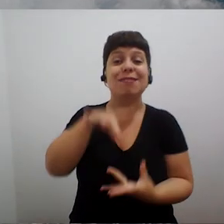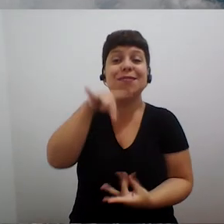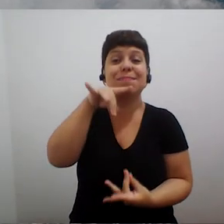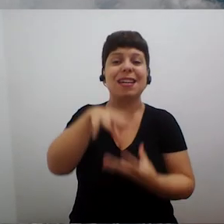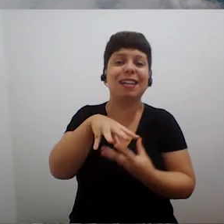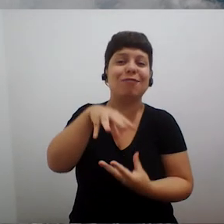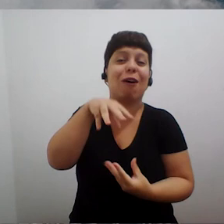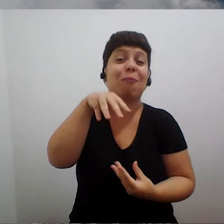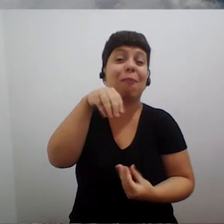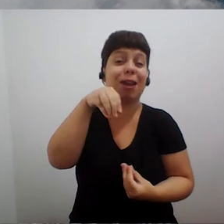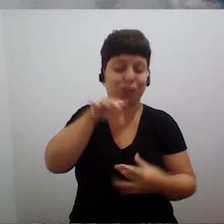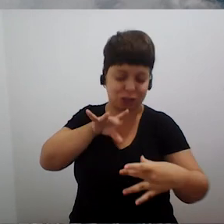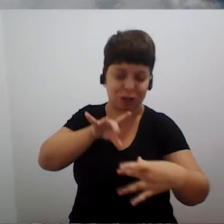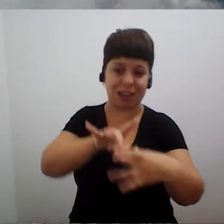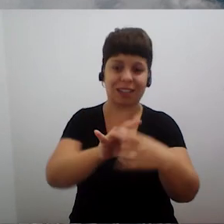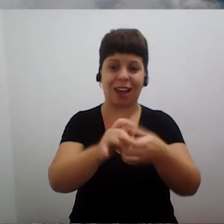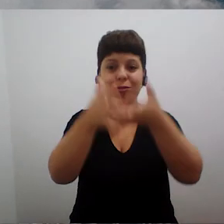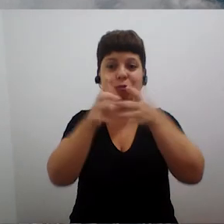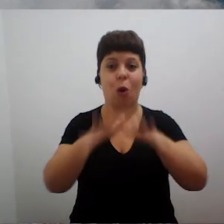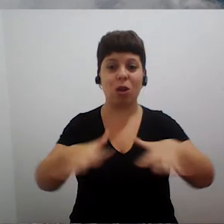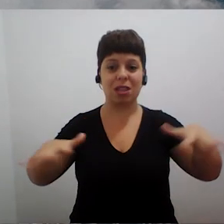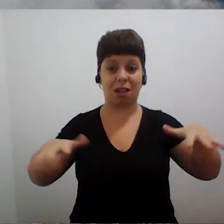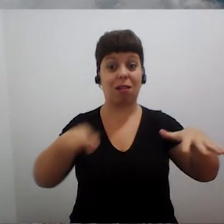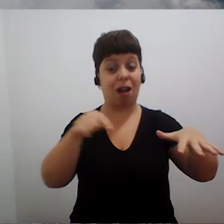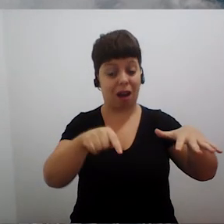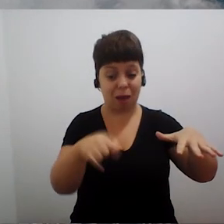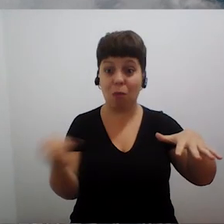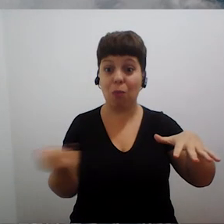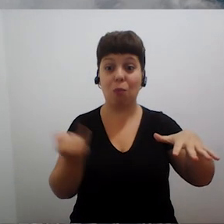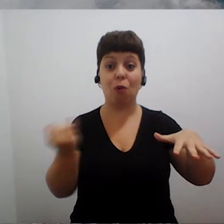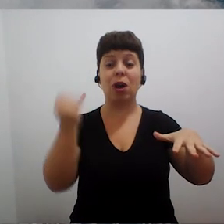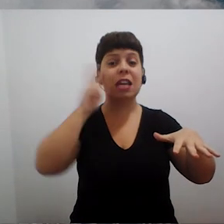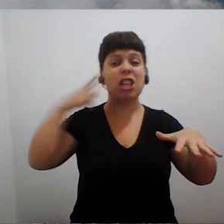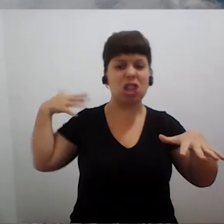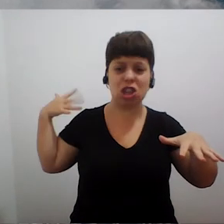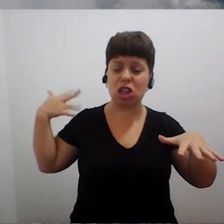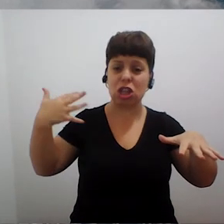O oceano é um elemento muito importante, que ao longo da história ajudou os seres humanos a se sentirem